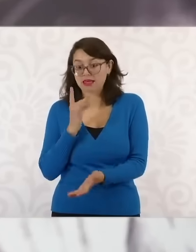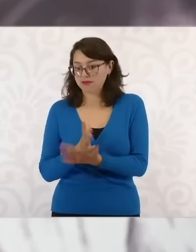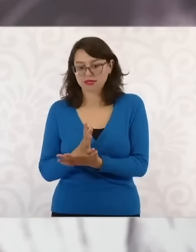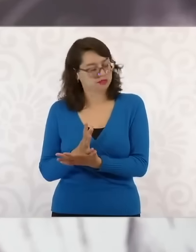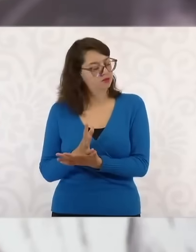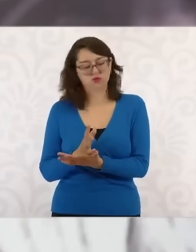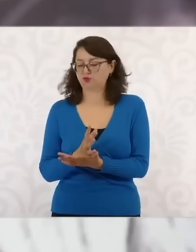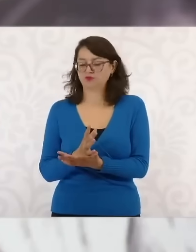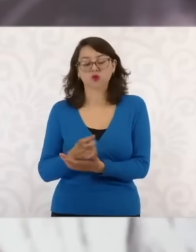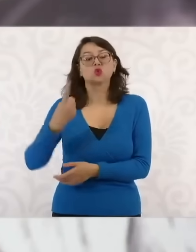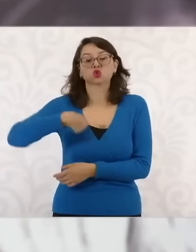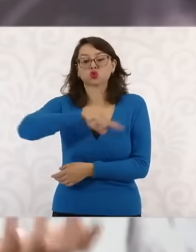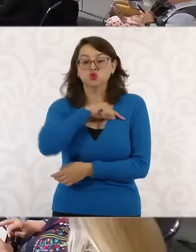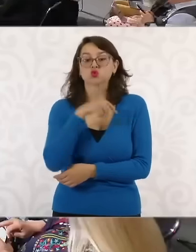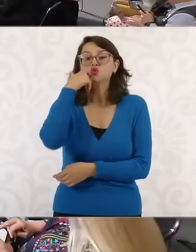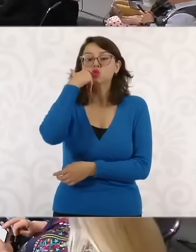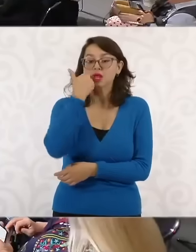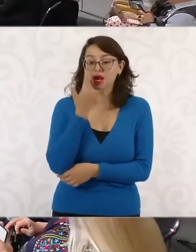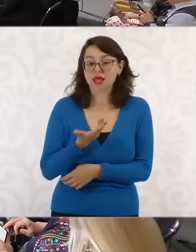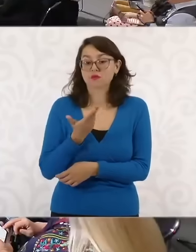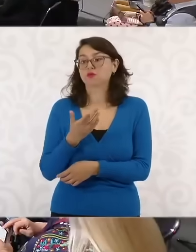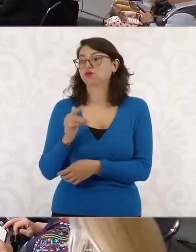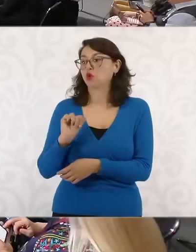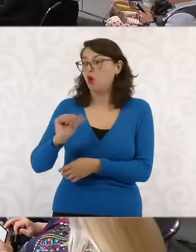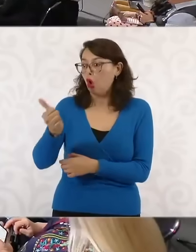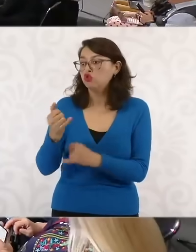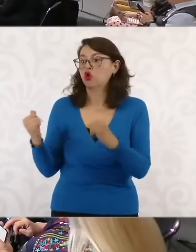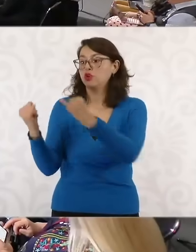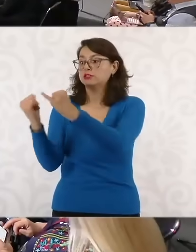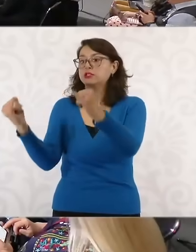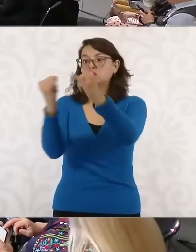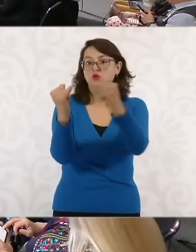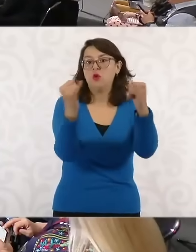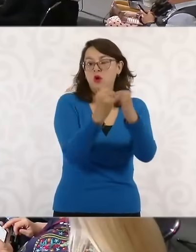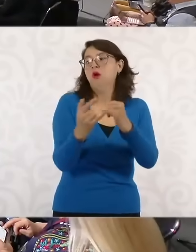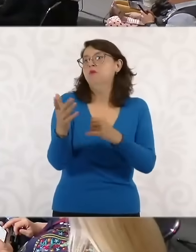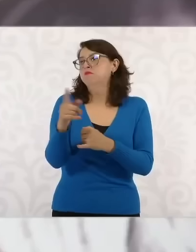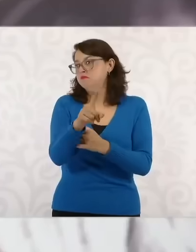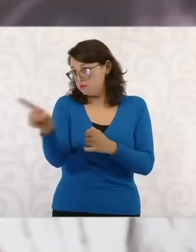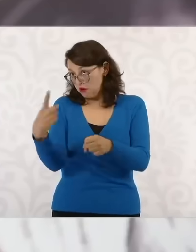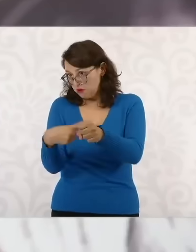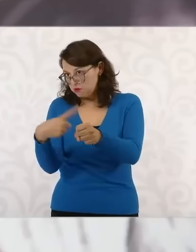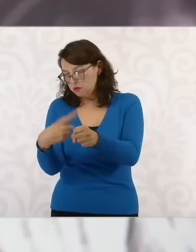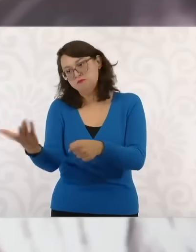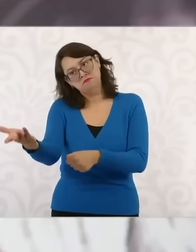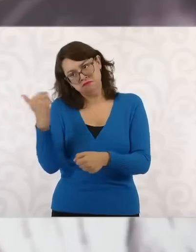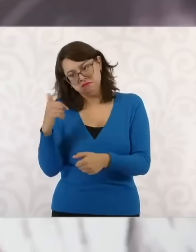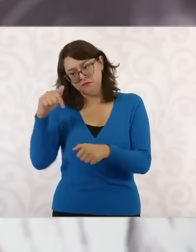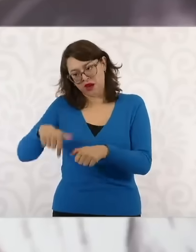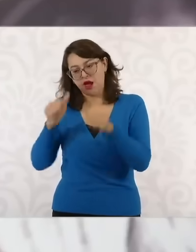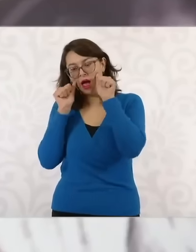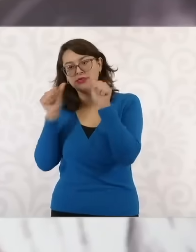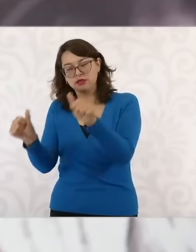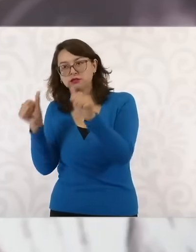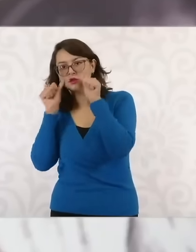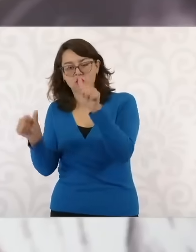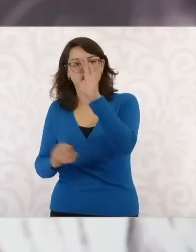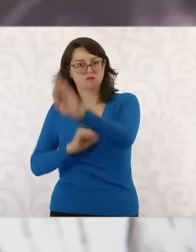buscando es que pueda darle servicios también al imgen star o al ISTE. ¿Por qué es esto importante?